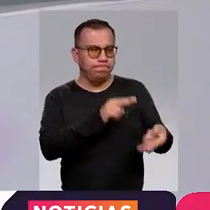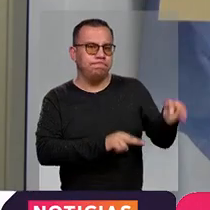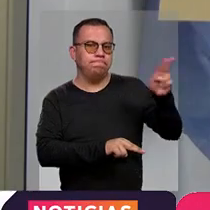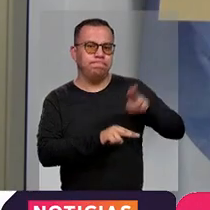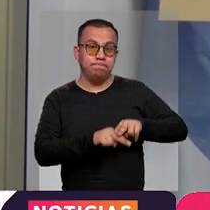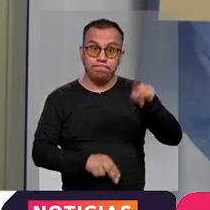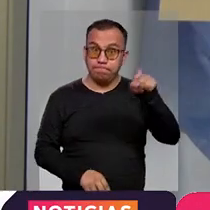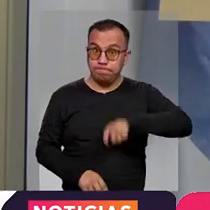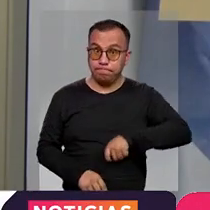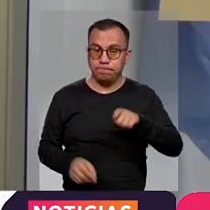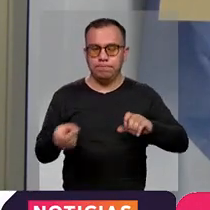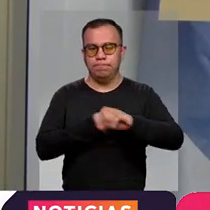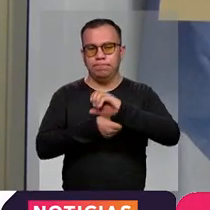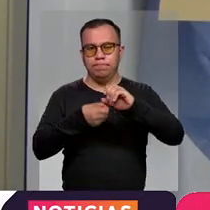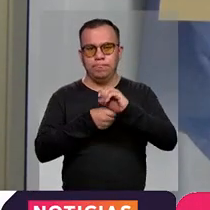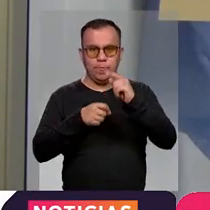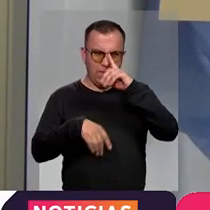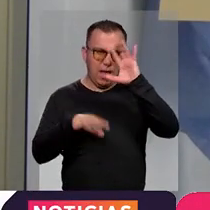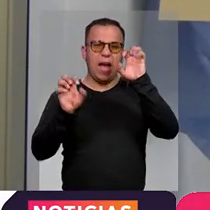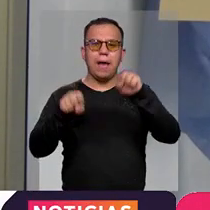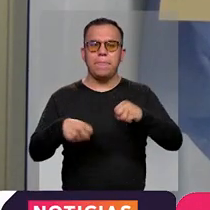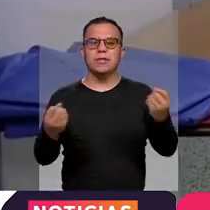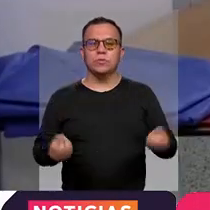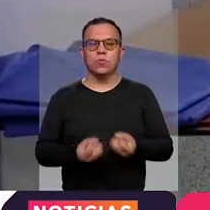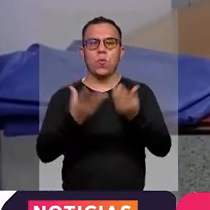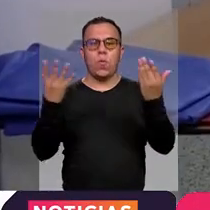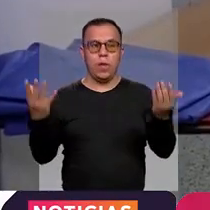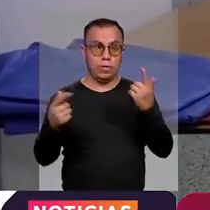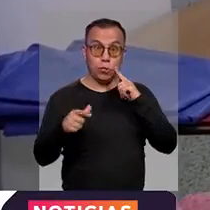PLANEAR EL NUEVO AñO ESCOLAR. LA ADMINISTRACIóN TRABAJ